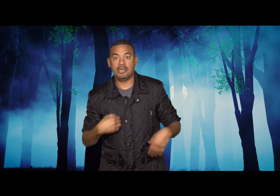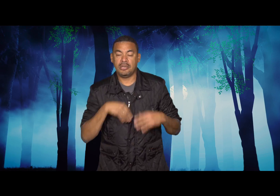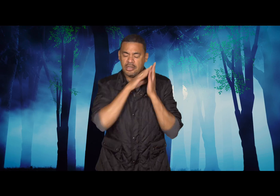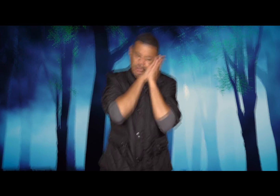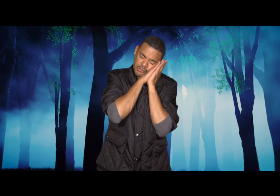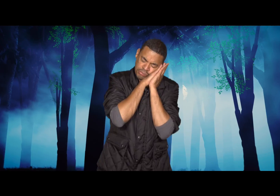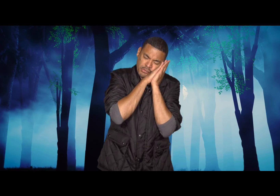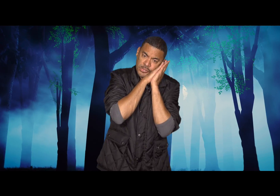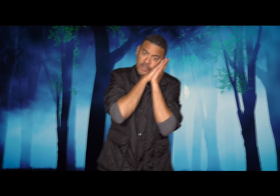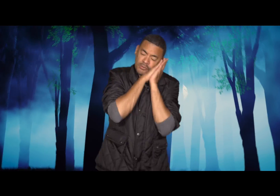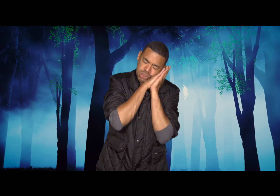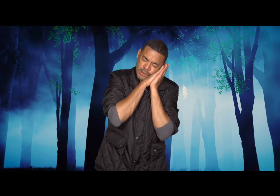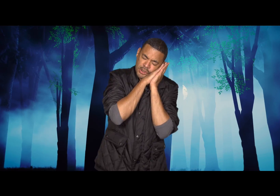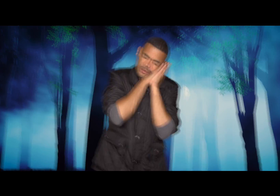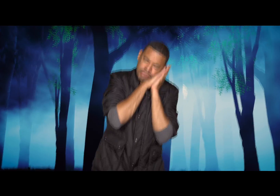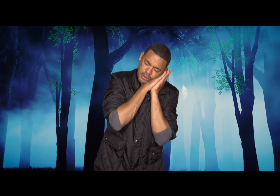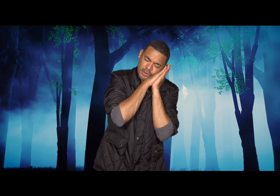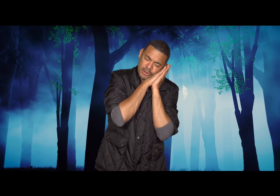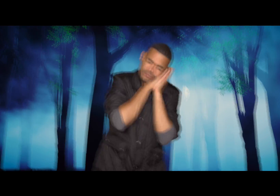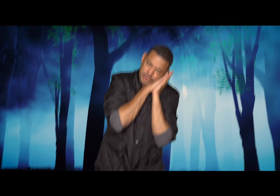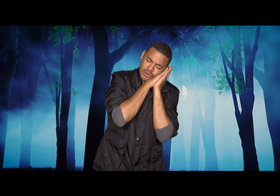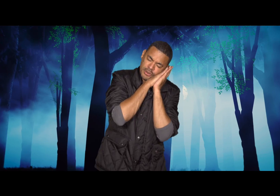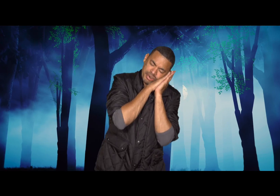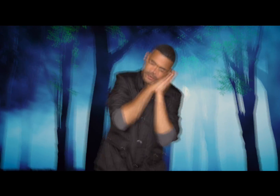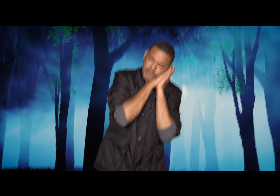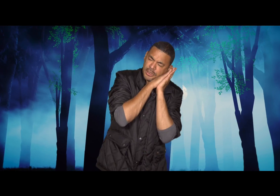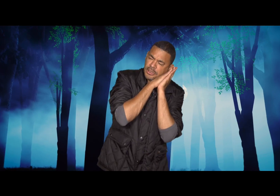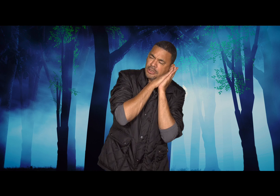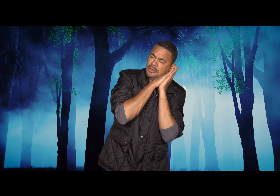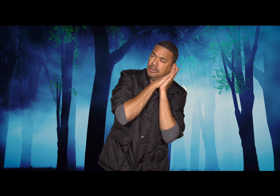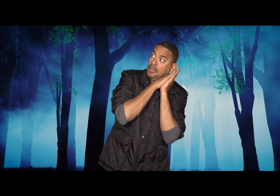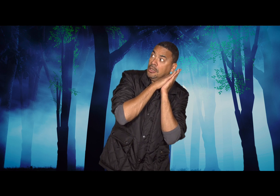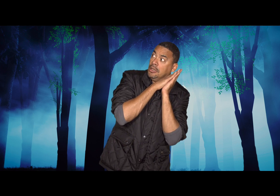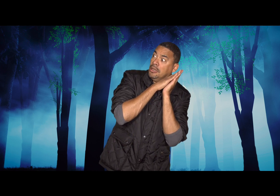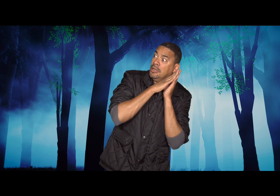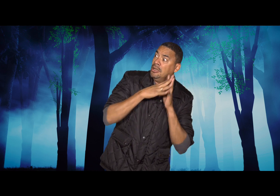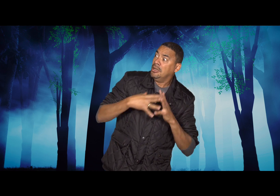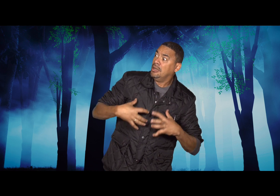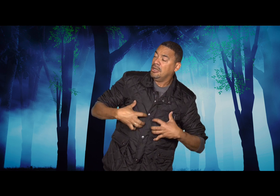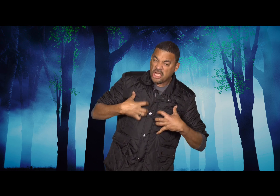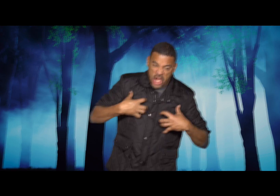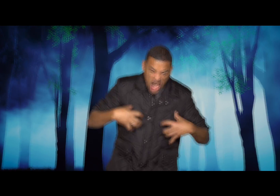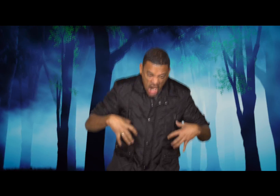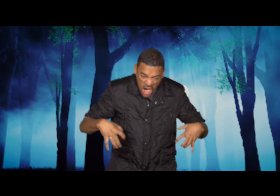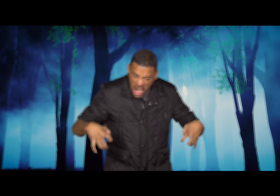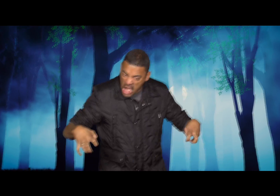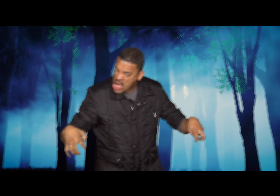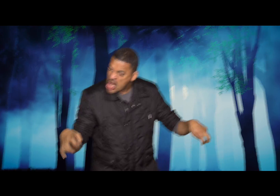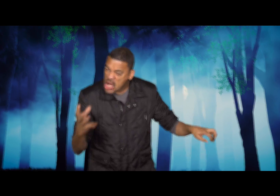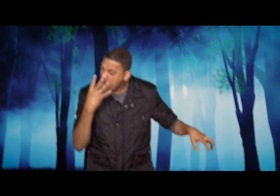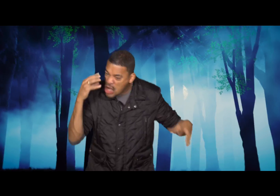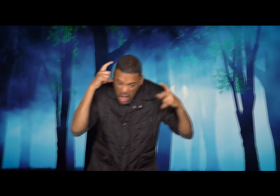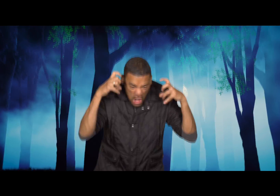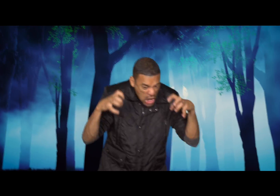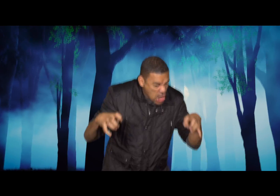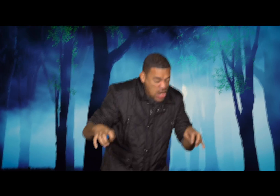se acercó hacia el niño, este se despertó muy asustado. El oso le rugía enfurecido, amenazándolo con sus afilados dientes.